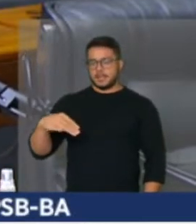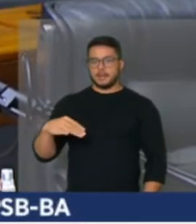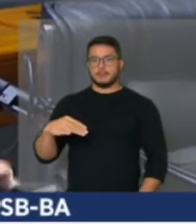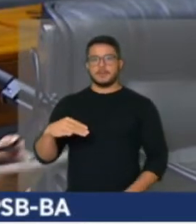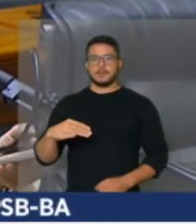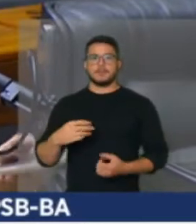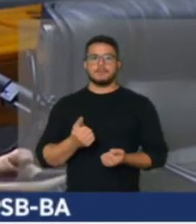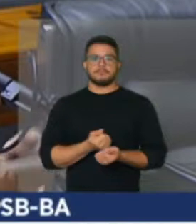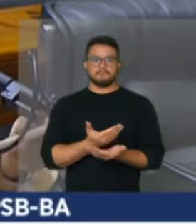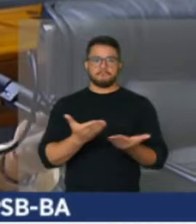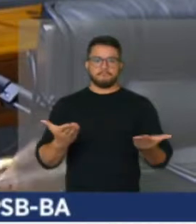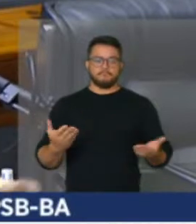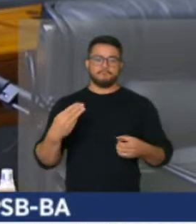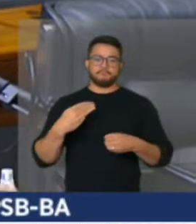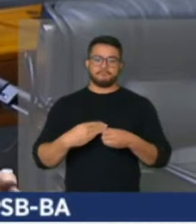FAZER MAIS PARA OS MUNICÍPIOS É PRECISO VOTAR A PEC QUE